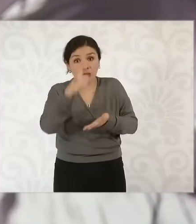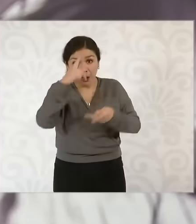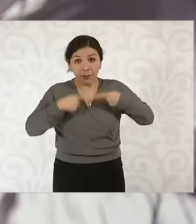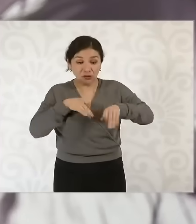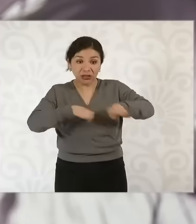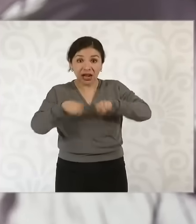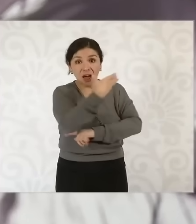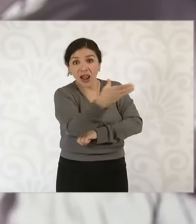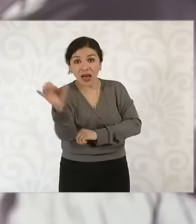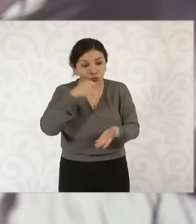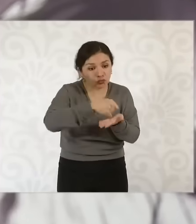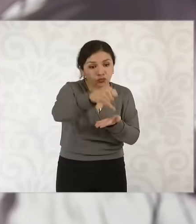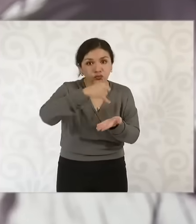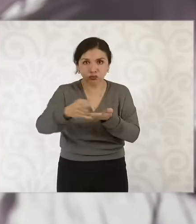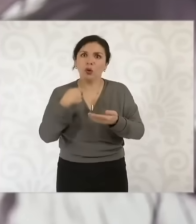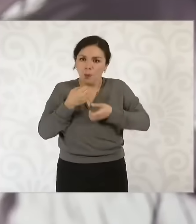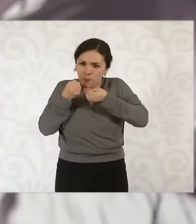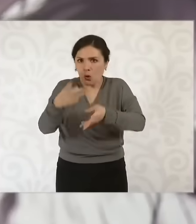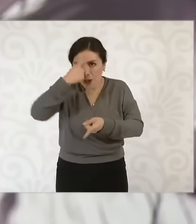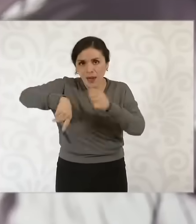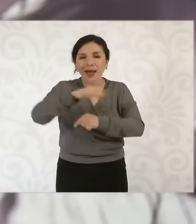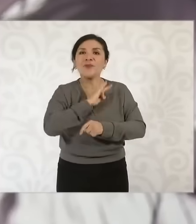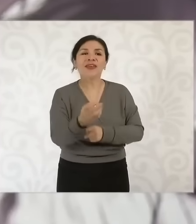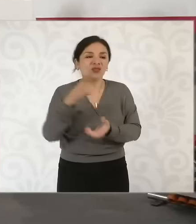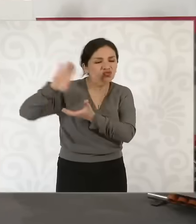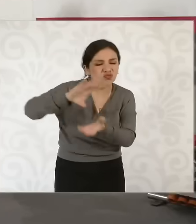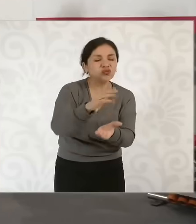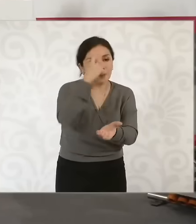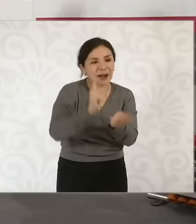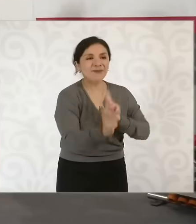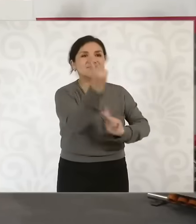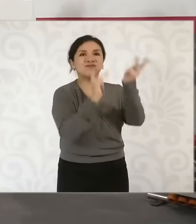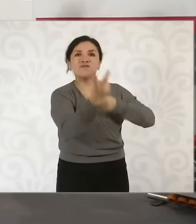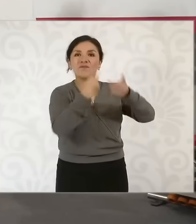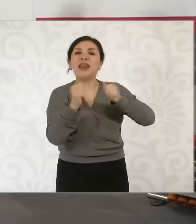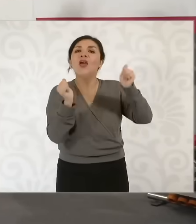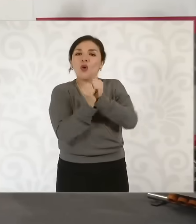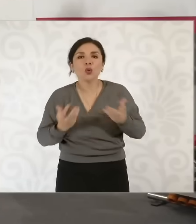los campesinos de México, a esos fertilizantes gratuitos. y Pemex está participando activamente